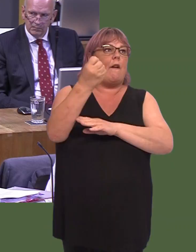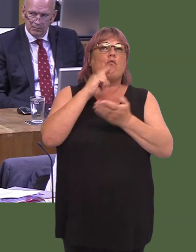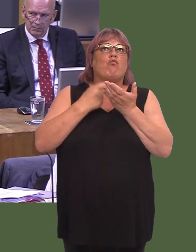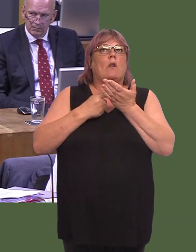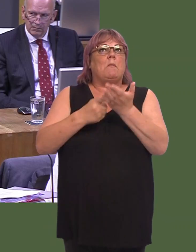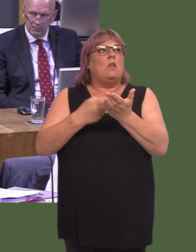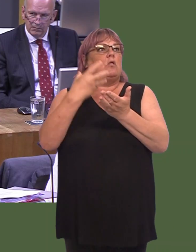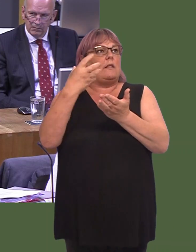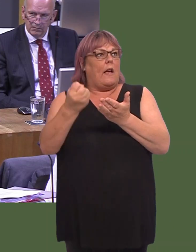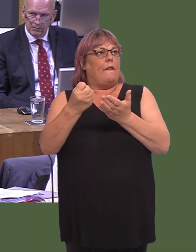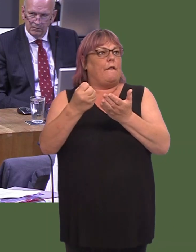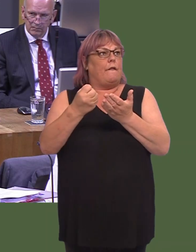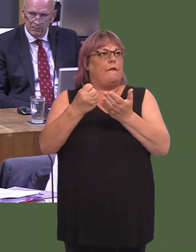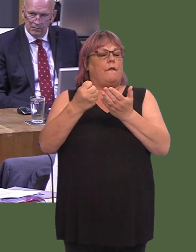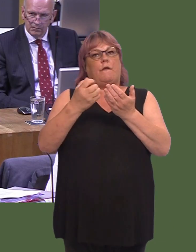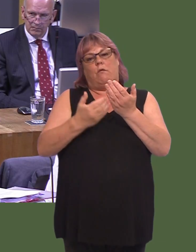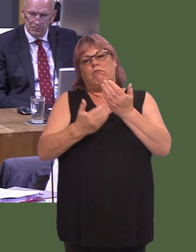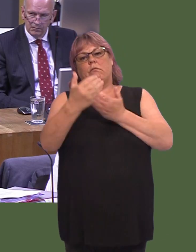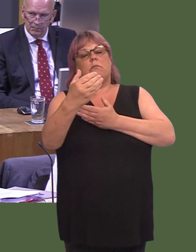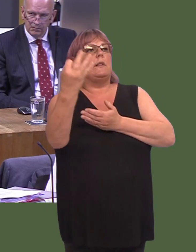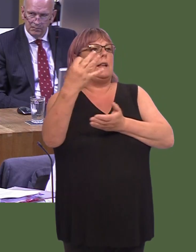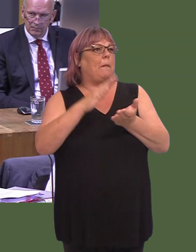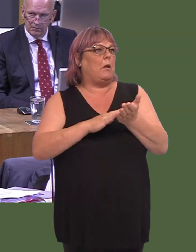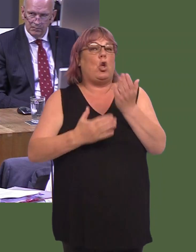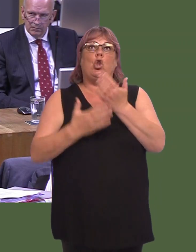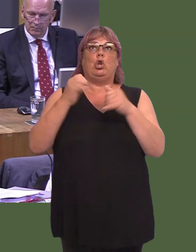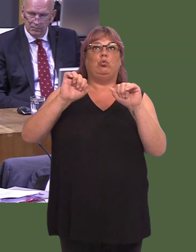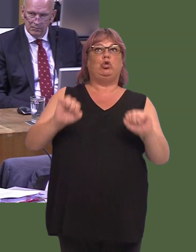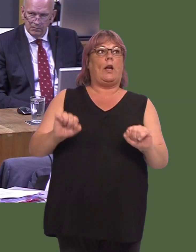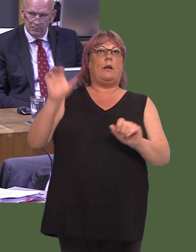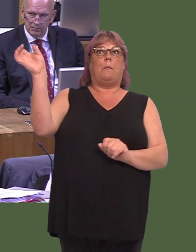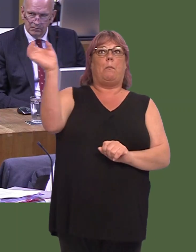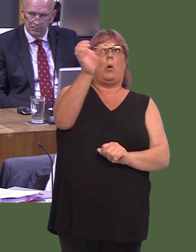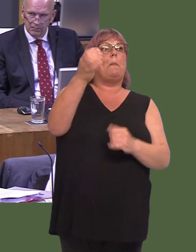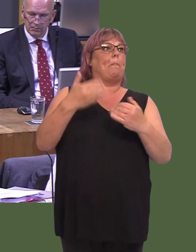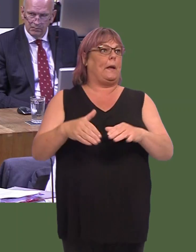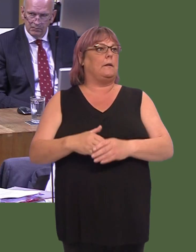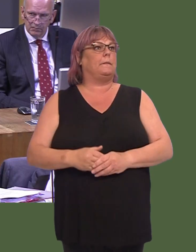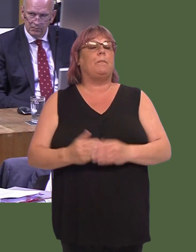Mae cadeirydd newydd wedi’i benodi ac mae cymorth mwy dwys yn cael ei roi i gyflymu’r gwelliannau er budd poblogaeth y gogledd.